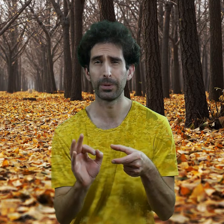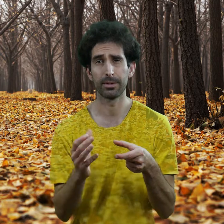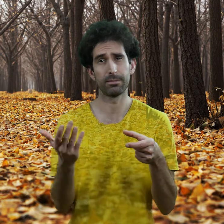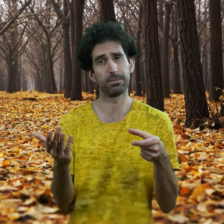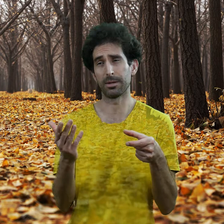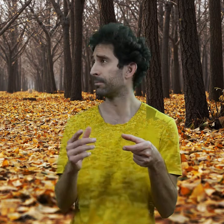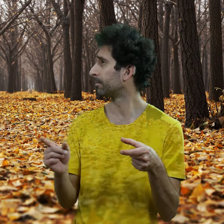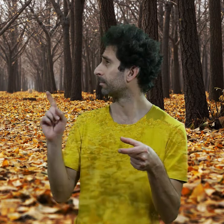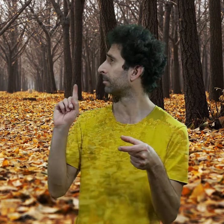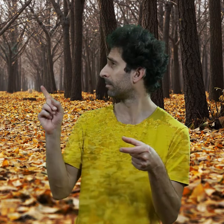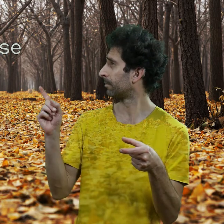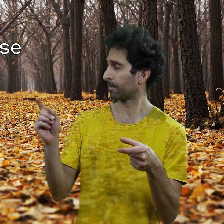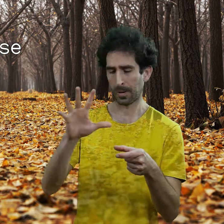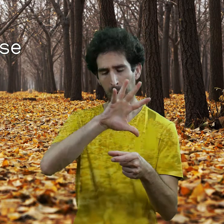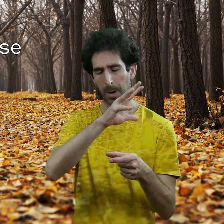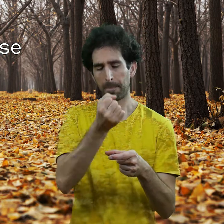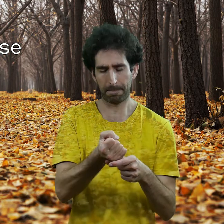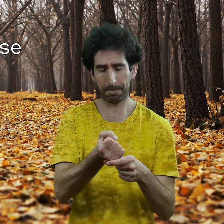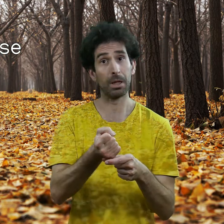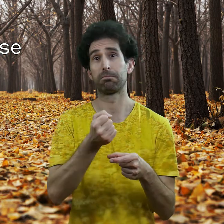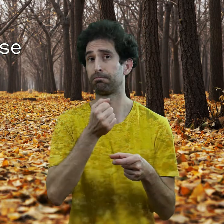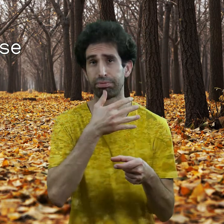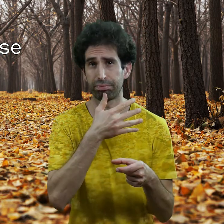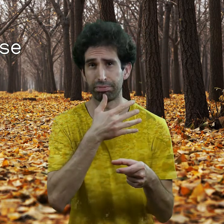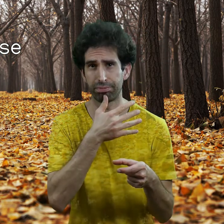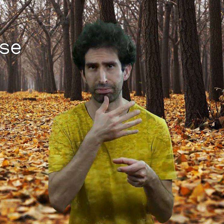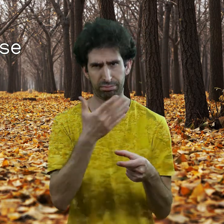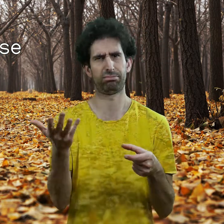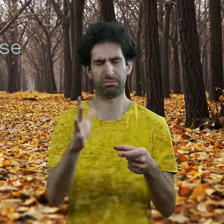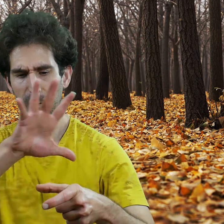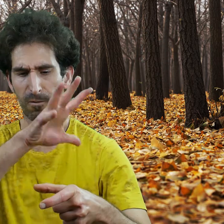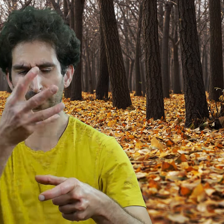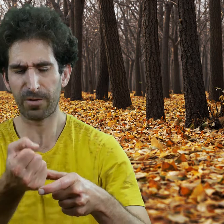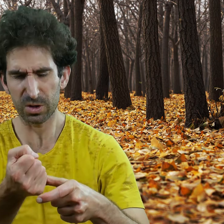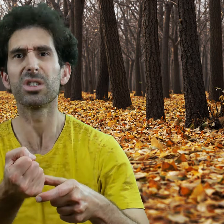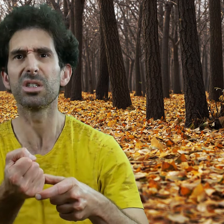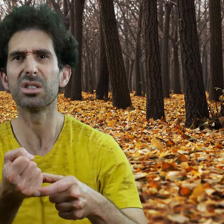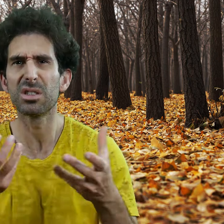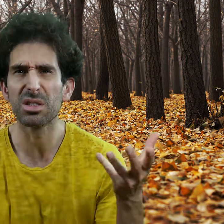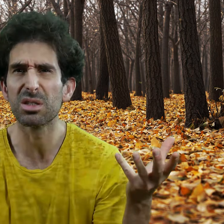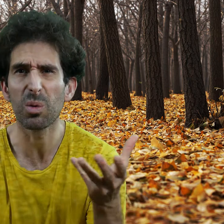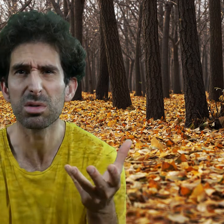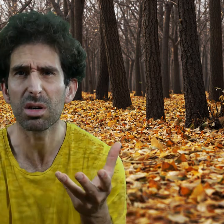, la photosynthèse ne pourrait pas se faire. Et la photosynthèse, c'est quoi ?